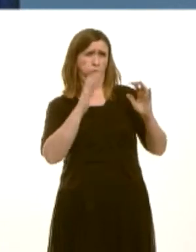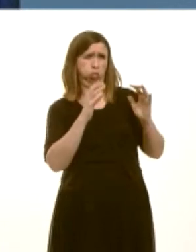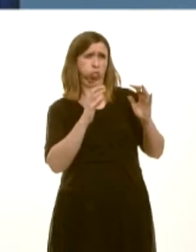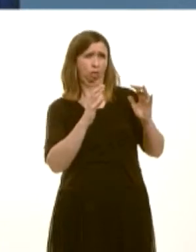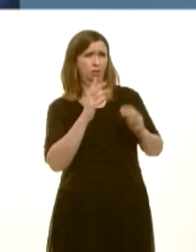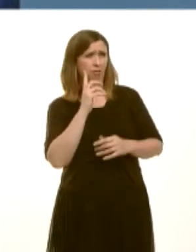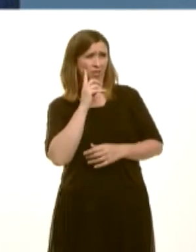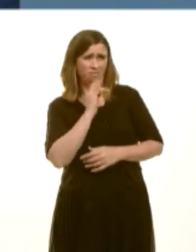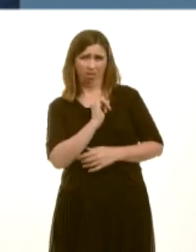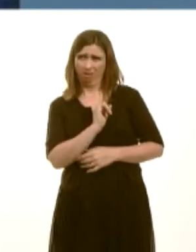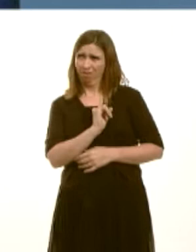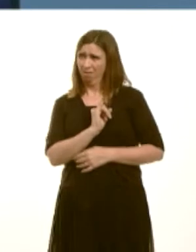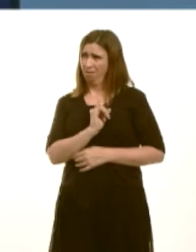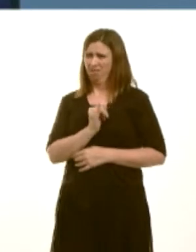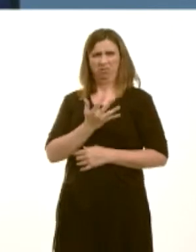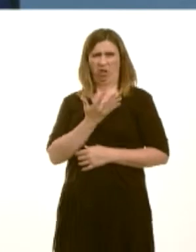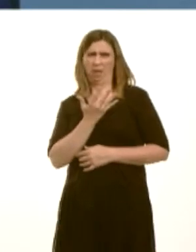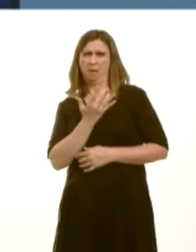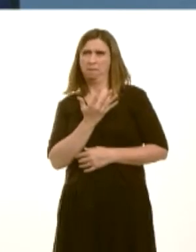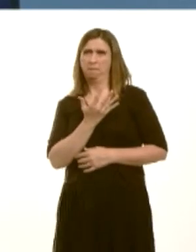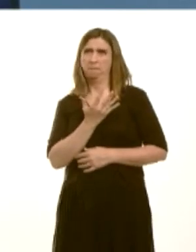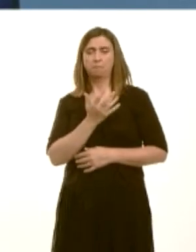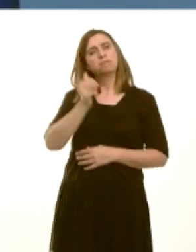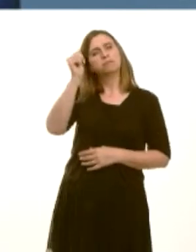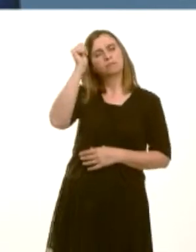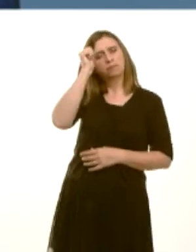mater hwn ddim yn gyfrifoldeb uniongyrchol iích Llywodraeth chi, ond dywedodd y Gweinidog